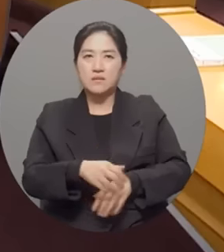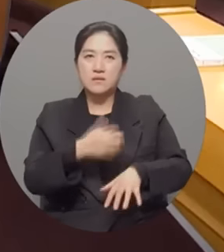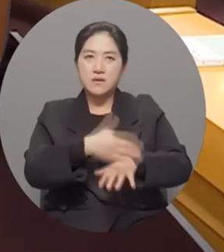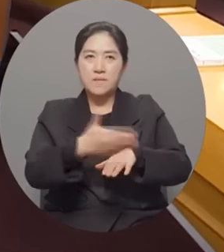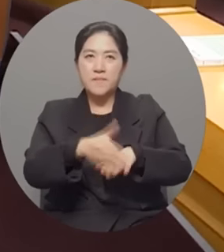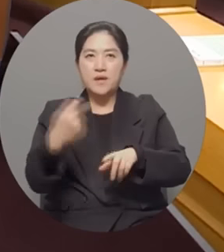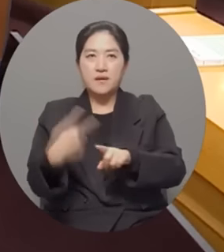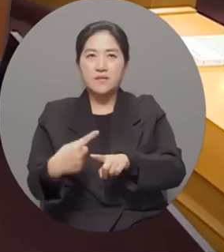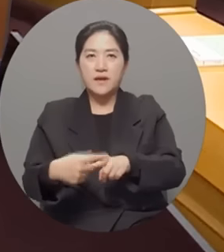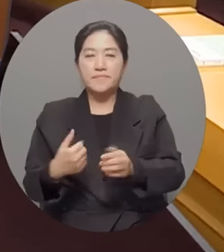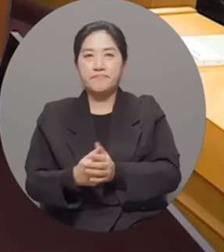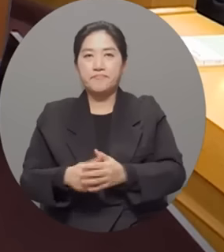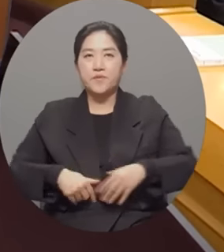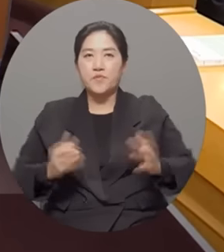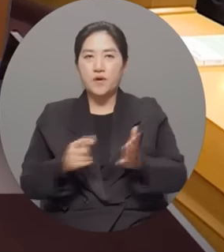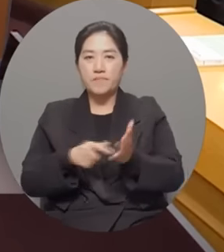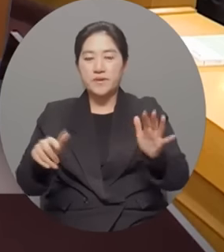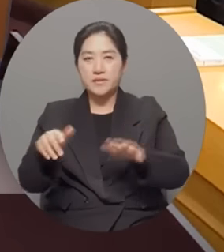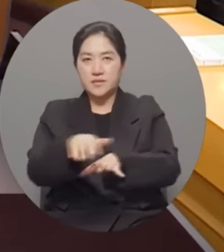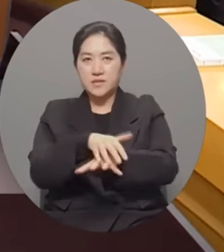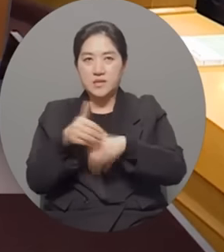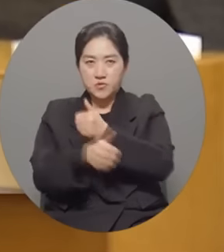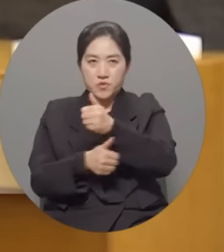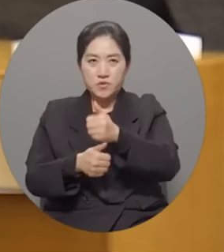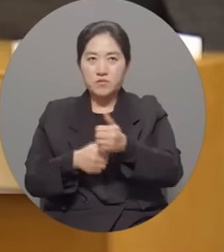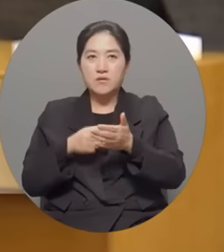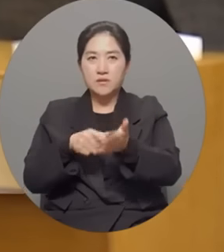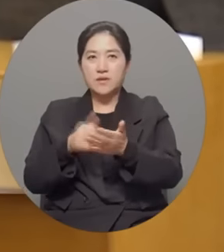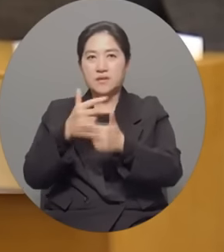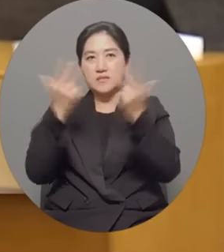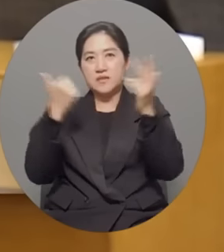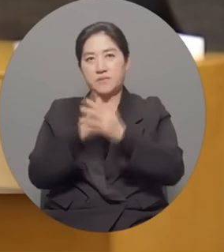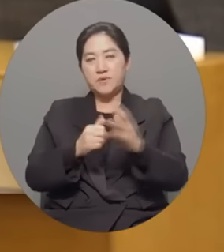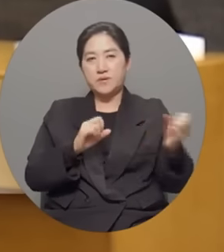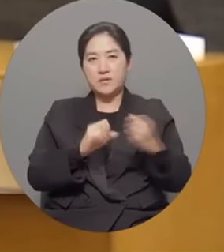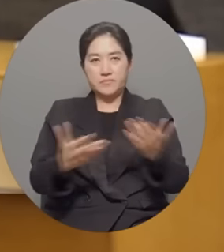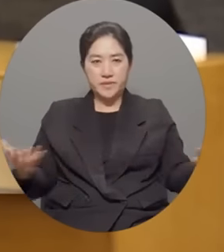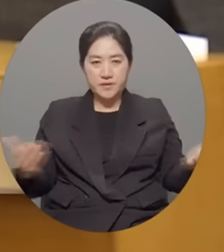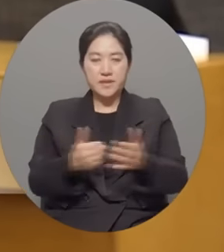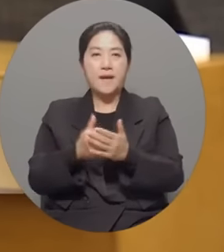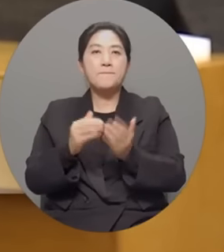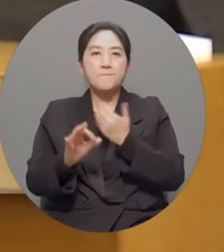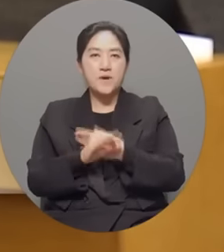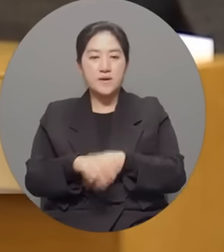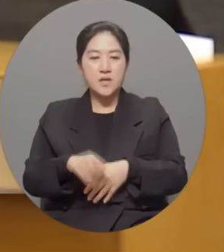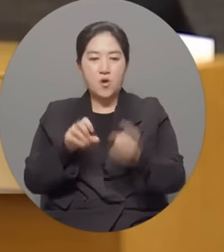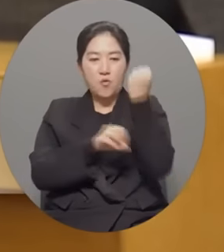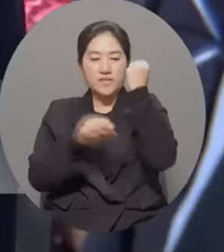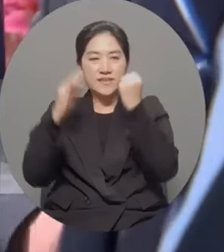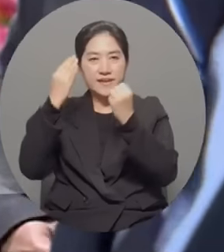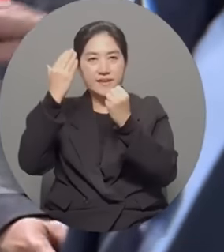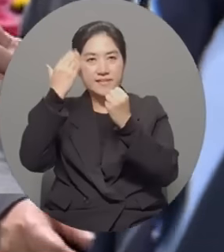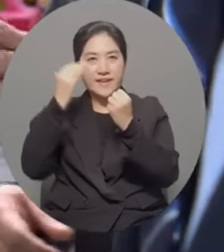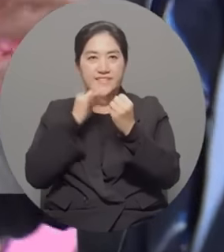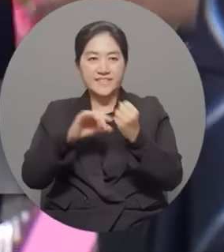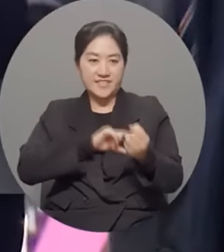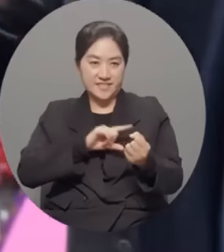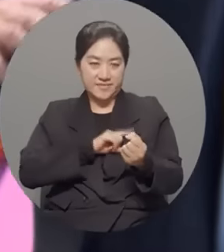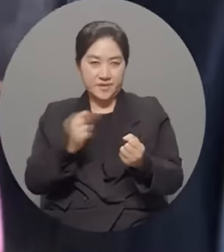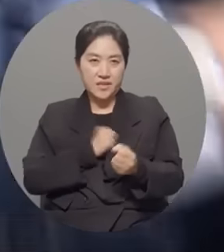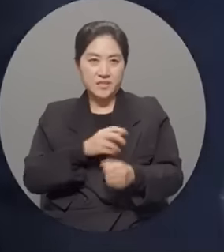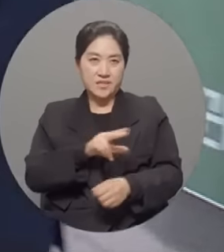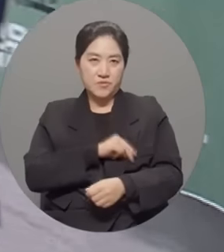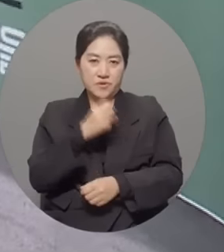(기자) 통합비상대책위 구성 등의 요구에 이재명 대표가 응답하지 않으면 원칙과